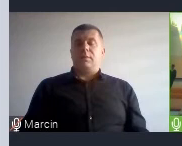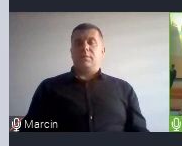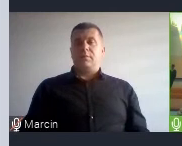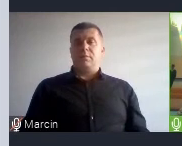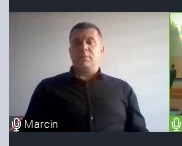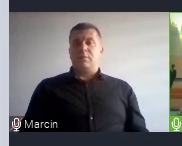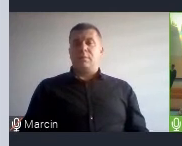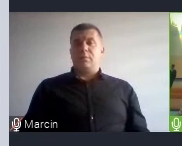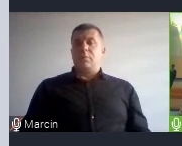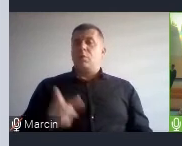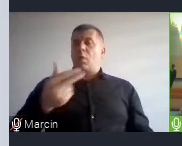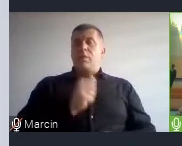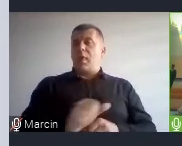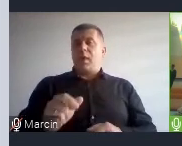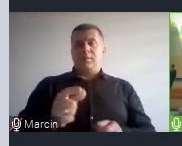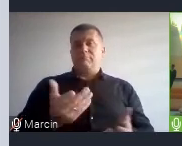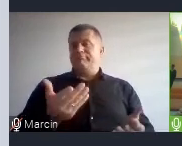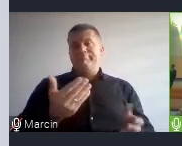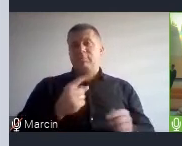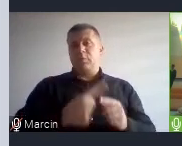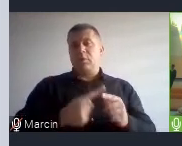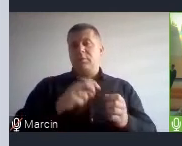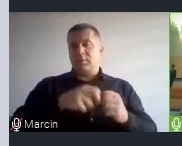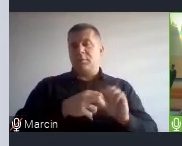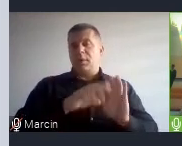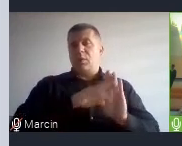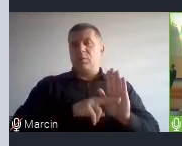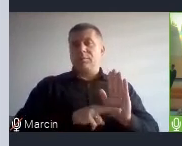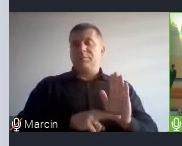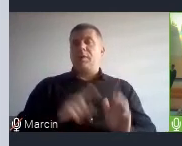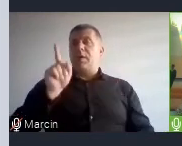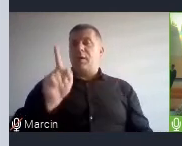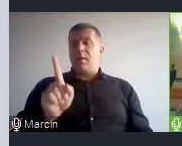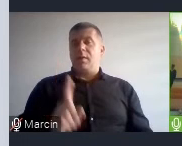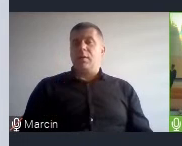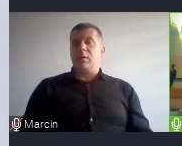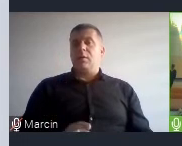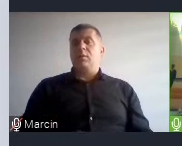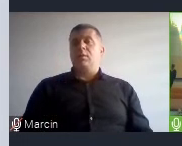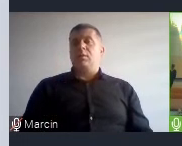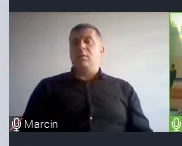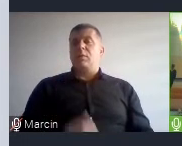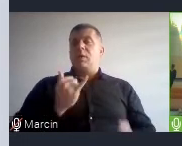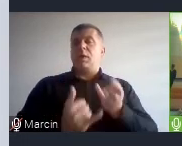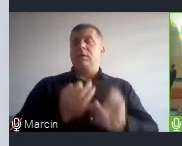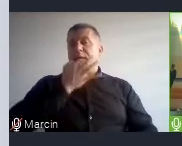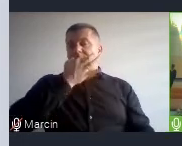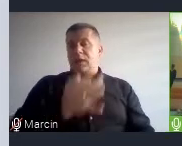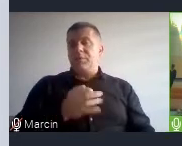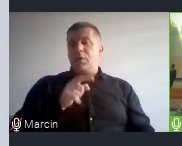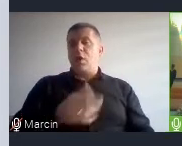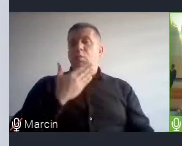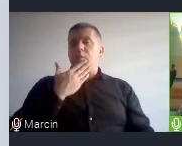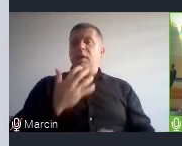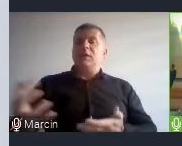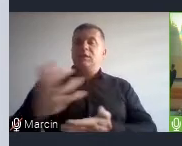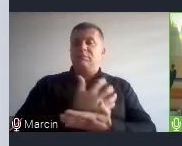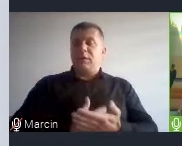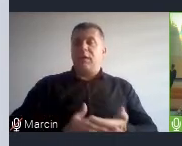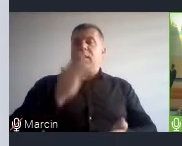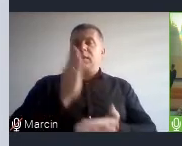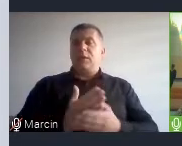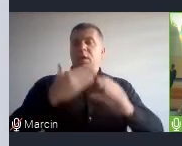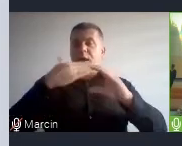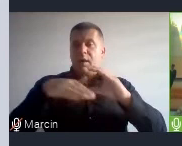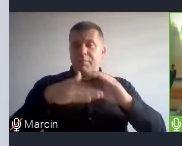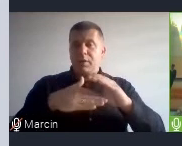Pani Iwono, to nie jest uregulowane, ale skoro zapytanie mówiło, że zbieramy oferty tylko na –mail, to oferta,